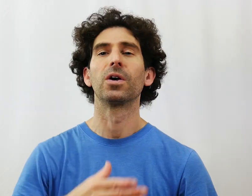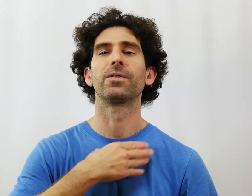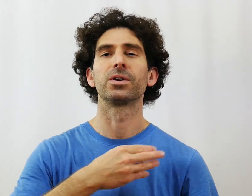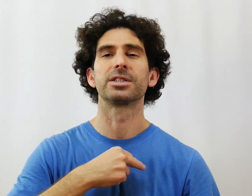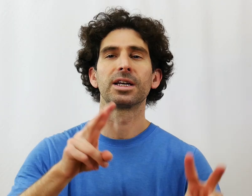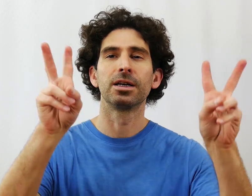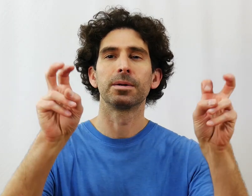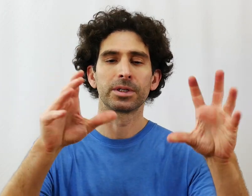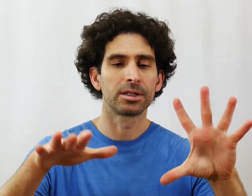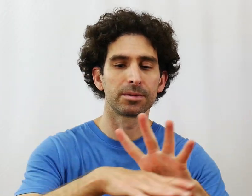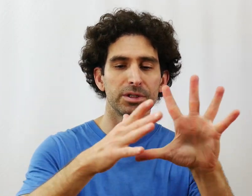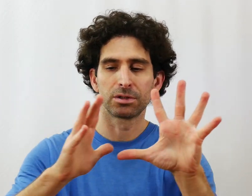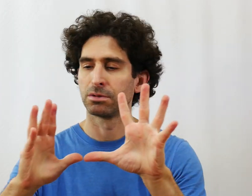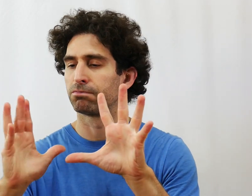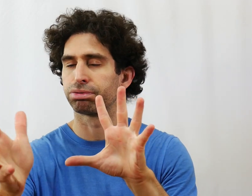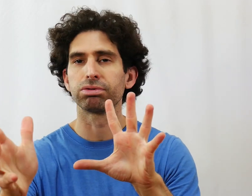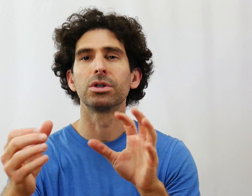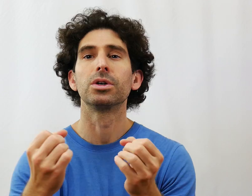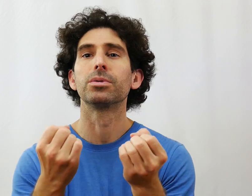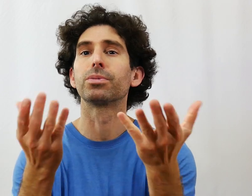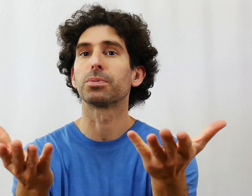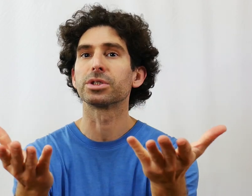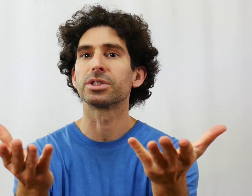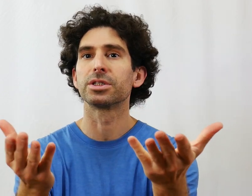Voici ma proposition d'expression imagée en LSF.